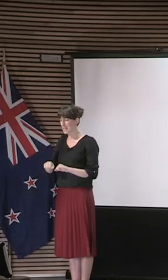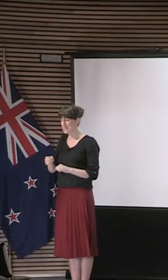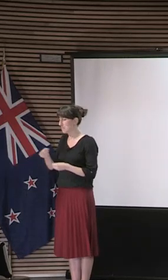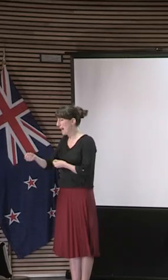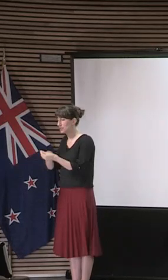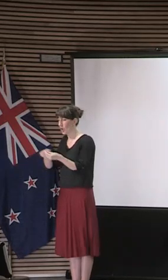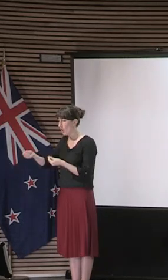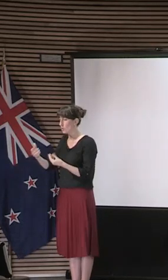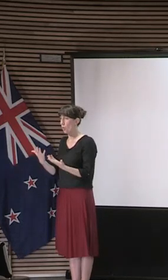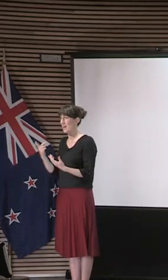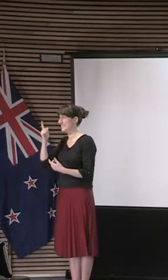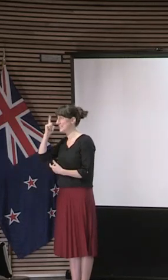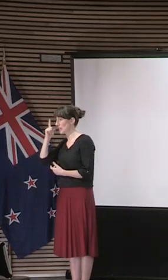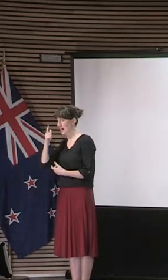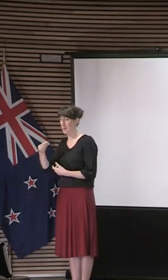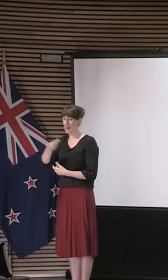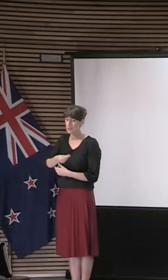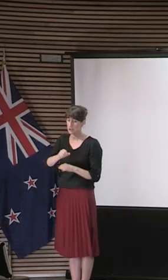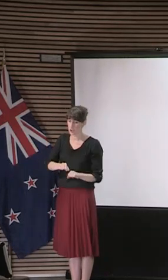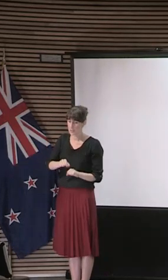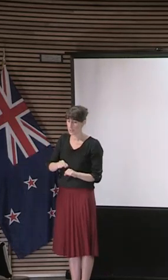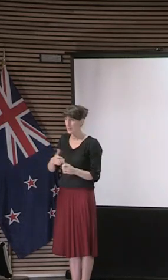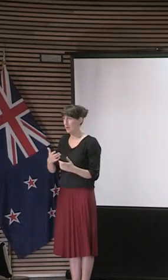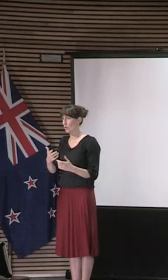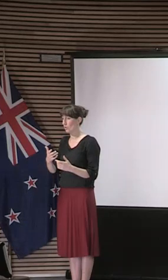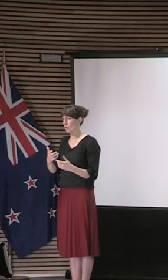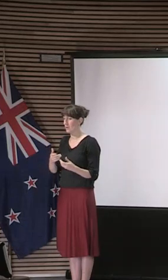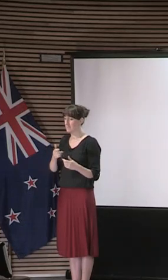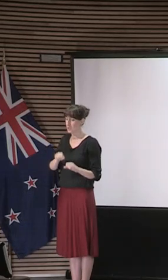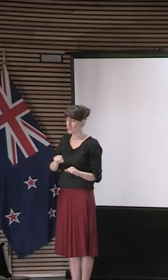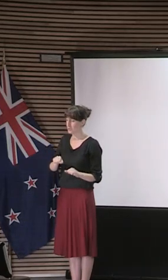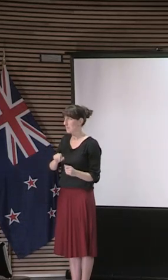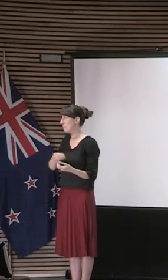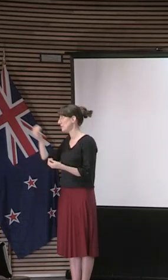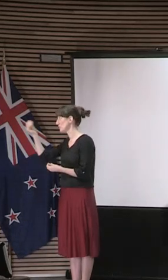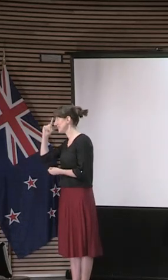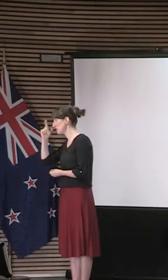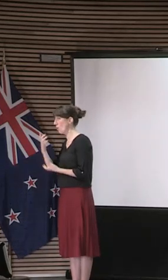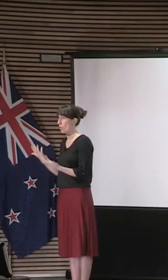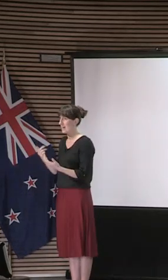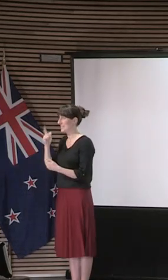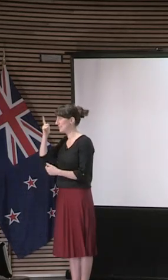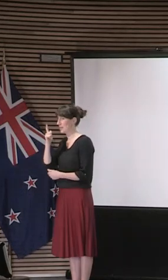mea kei te mahi tatou mau te tino pai titiro ki tera pua, no te mea Ki taku mahara ka taea e te korero ki a maatau rota e p3 ana ki te tuku o tenei huaketo i